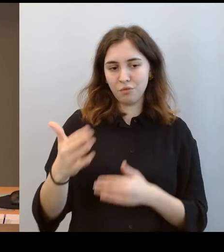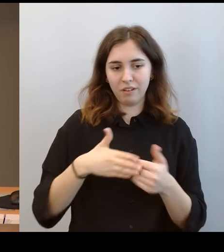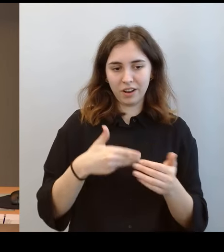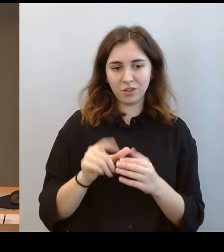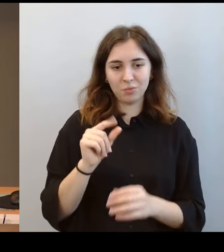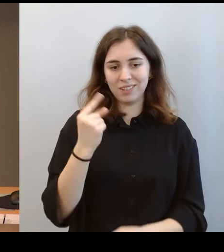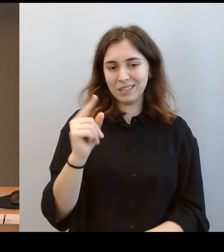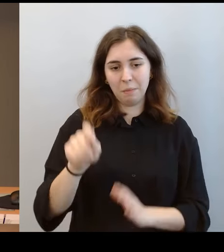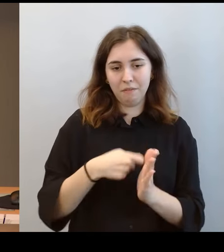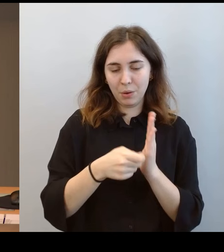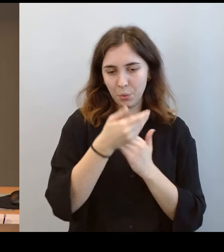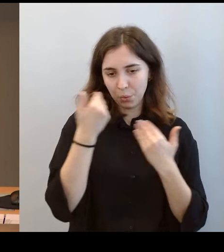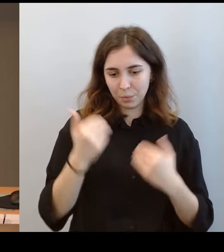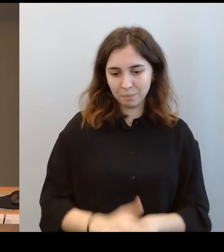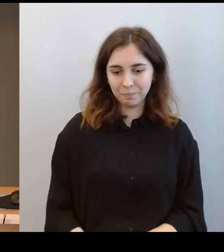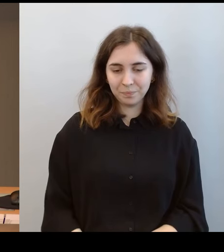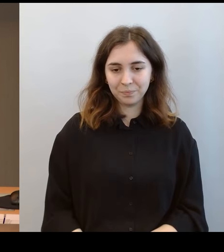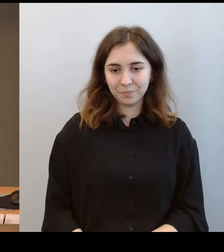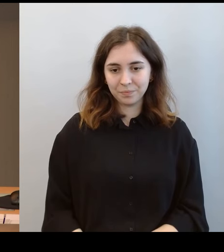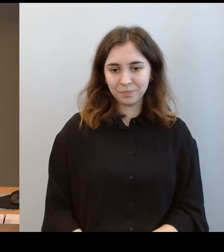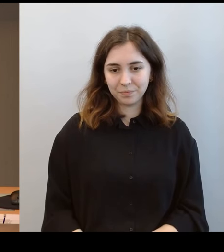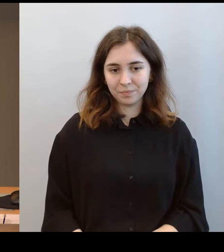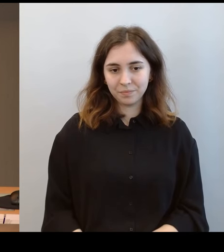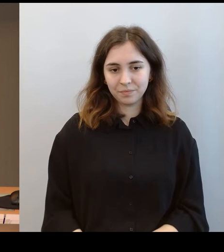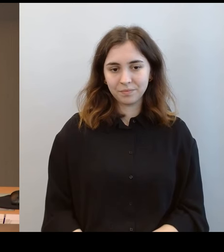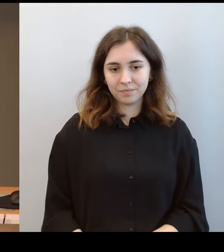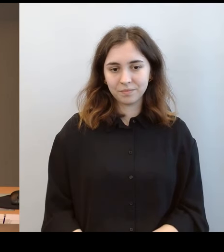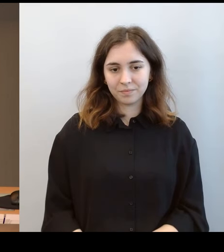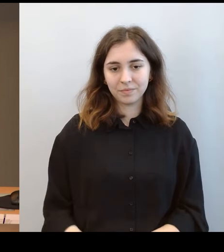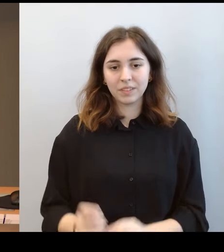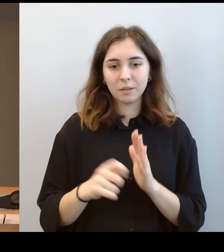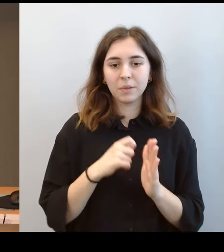Wahl eines Mitglieds und eines stellvertretenden Mitglieds des Ausschusses für Verfassungsschutz